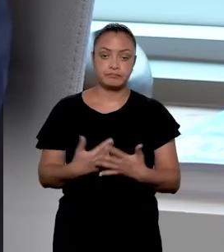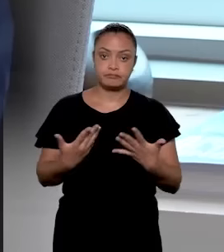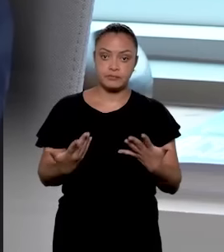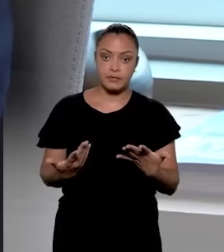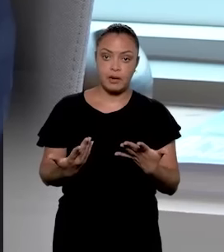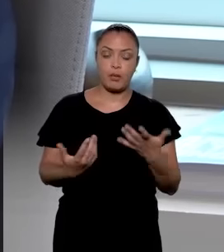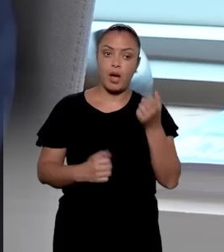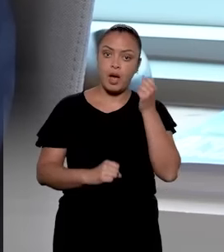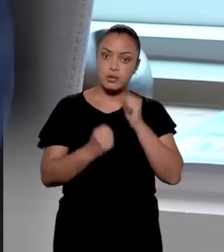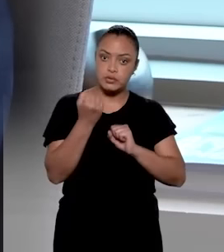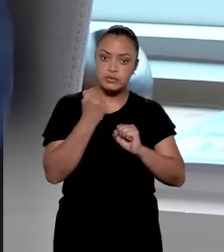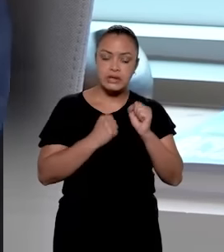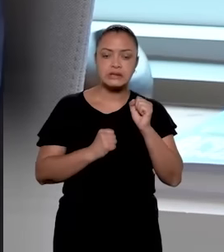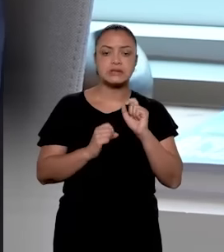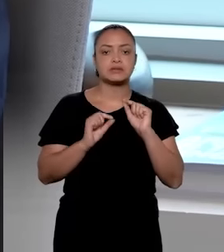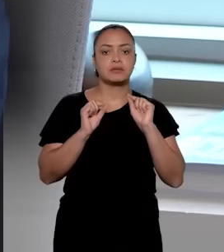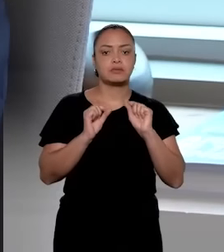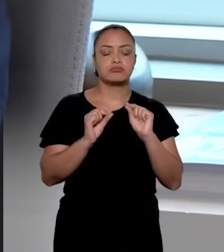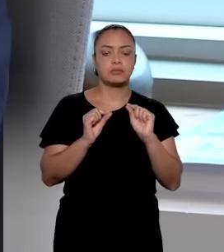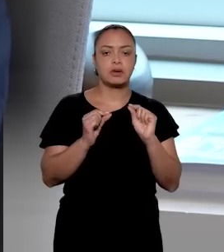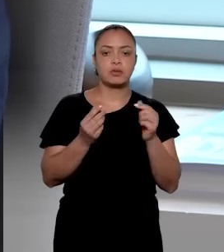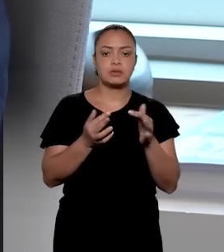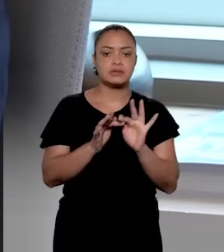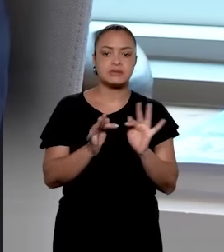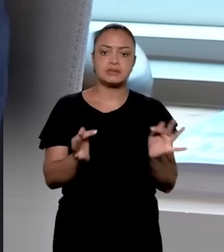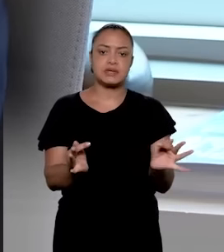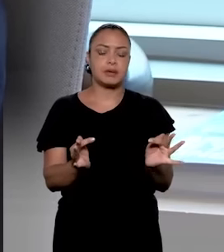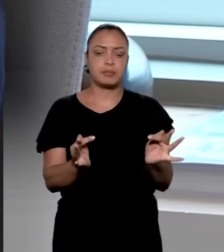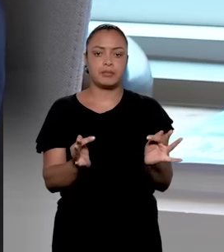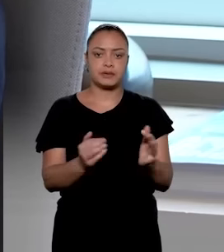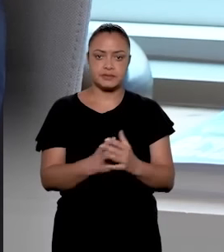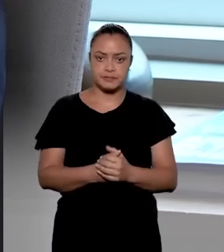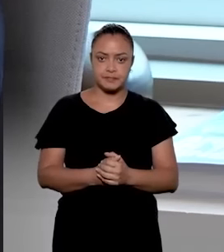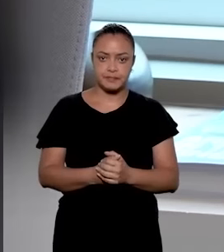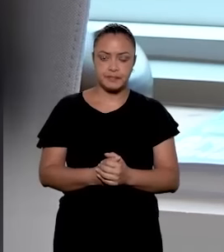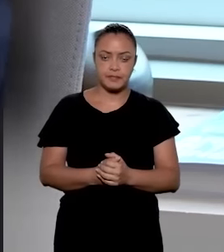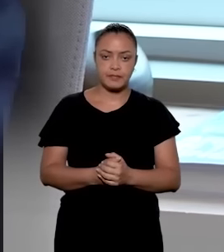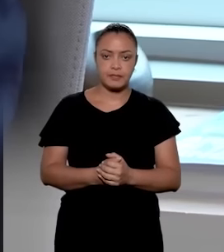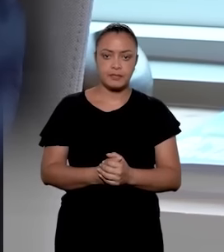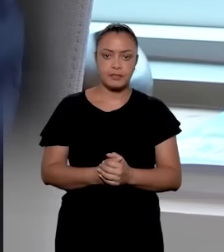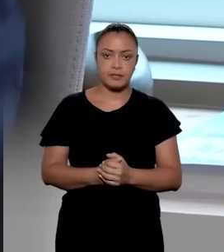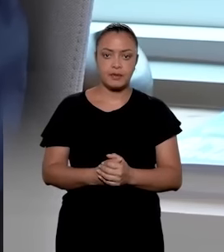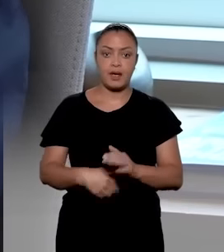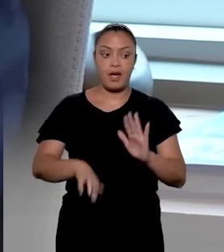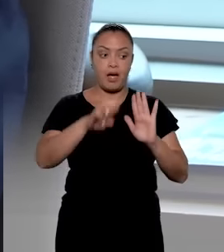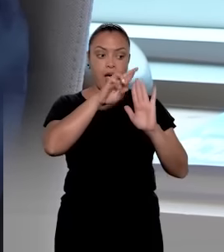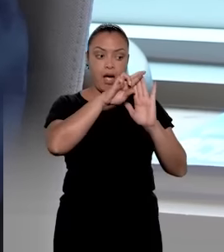E isso, a industrialização, não é uma coisa trivial. Vou industrializar e pronto! Não,